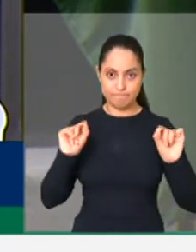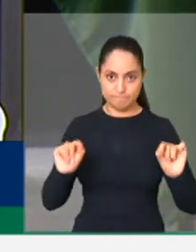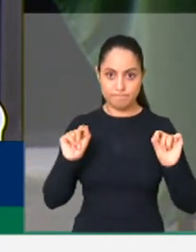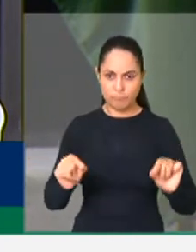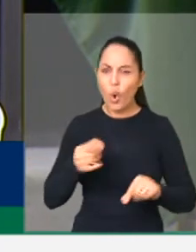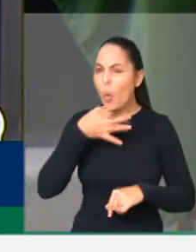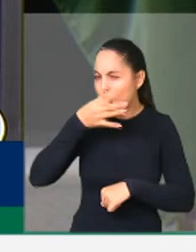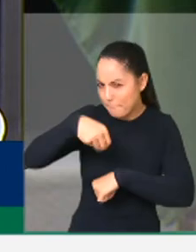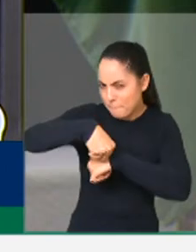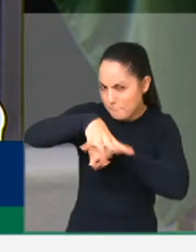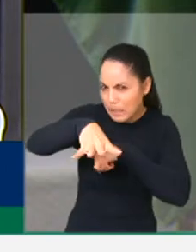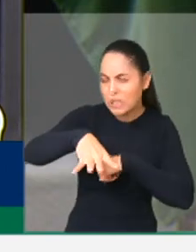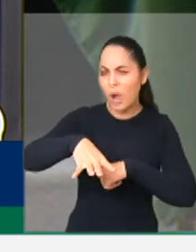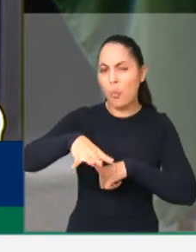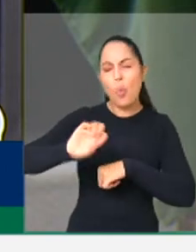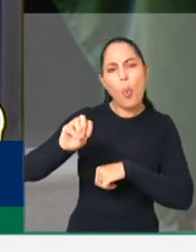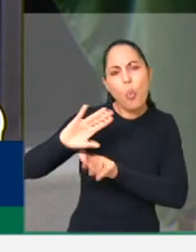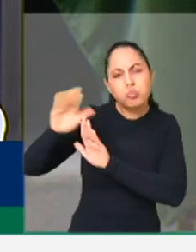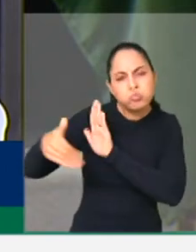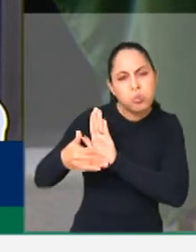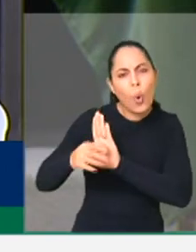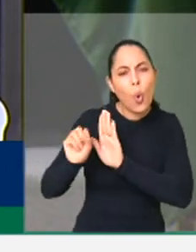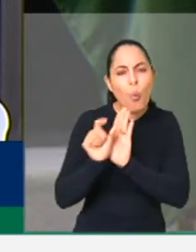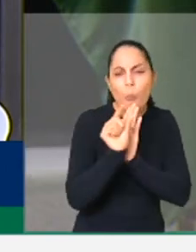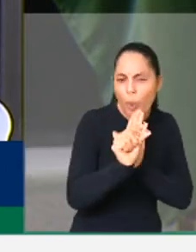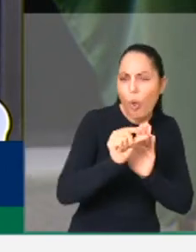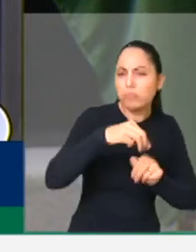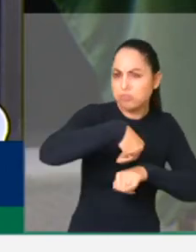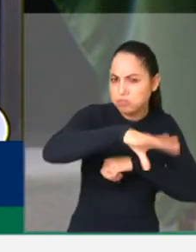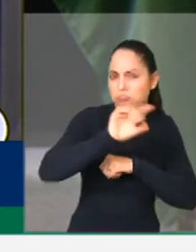PROVISÓRIA 1017/2020. DOIS. PELA CONSTITUCIONALIDADE, JURIDICIDADE E BOA TÉCNICA LEGISLATIVA DA MEDIDA